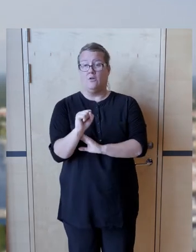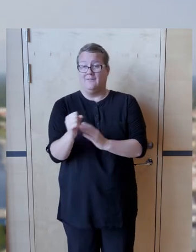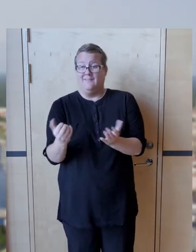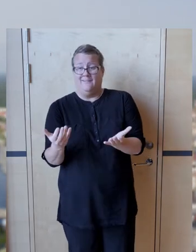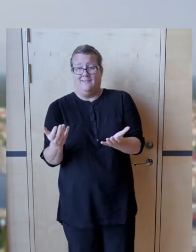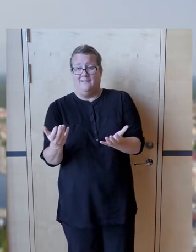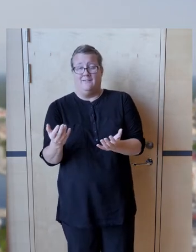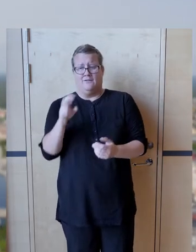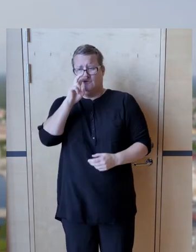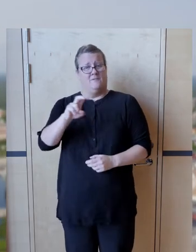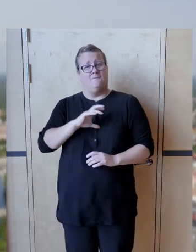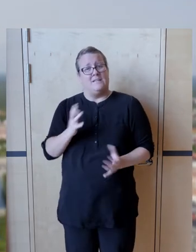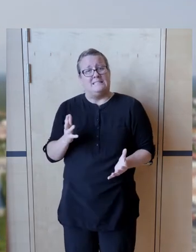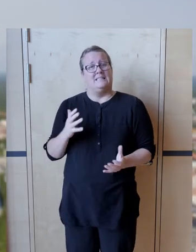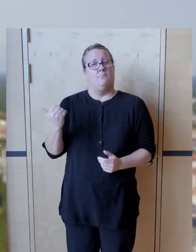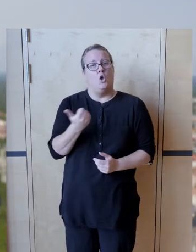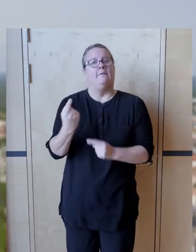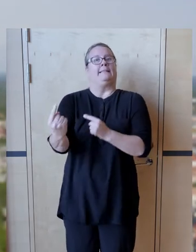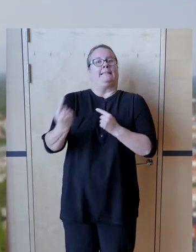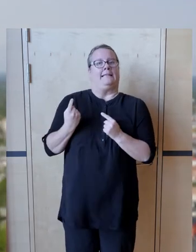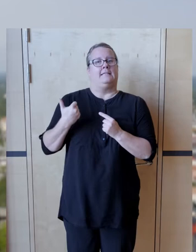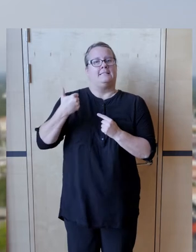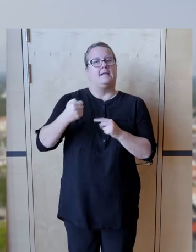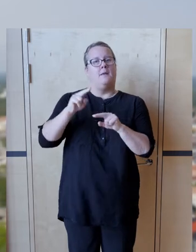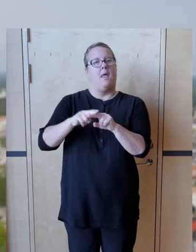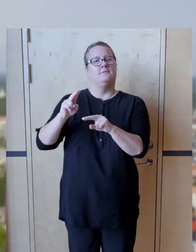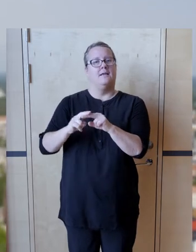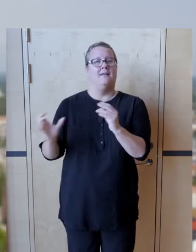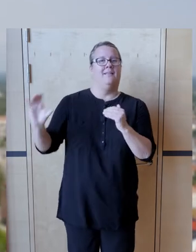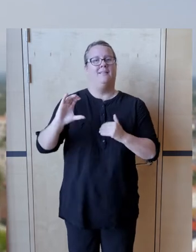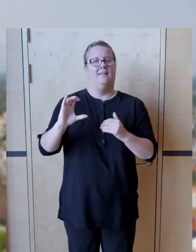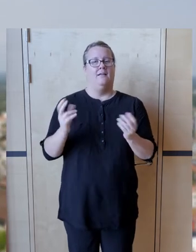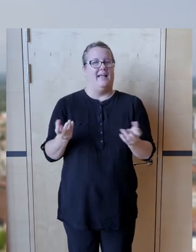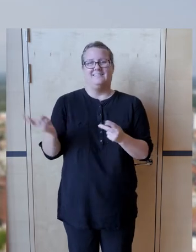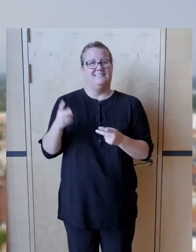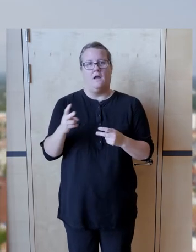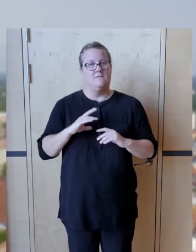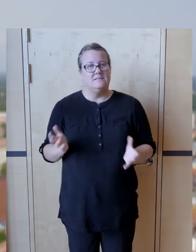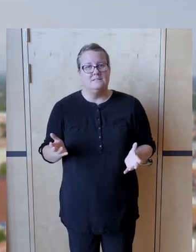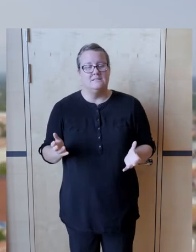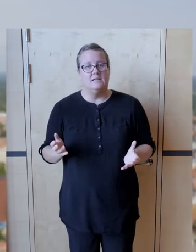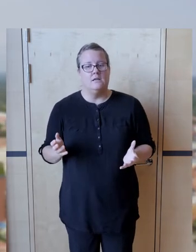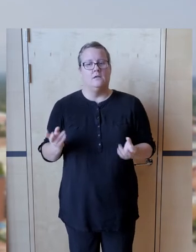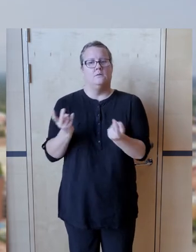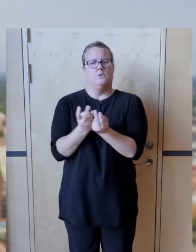Ja verkligen det 60 platser just nu Och därmed är äventyra mig heller socialnämndens ekonomi